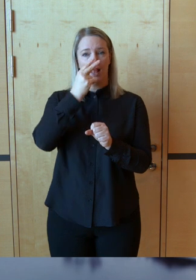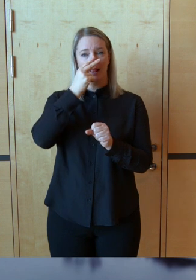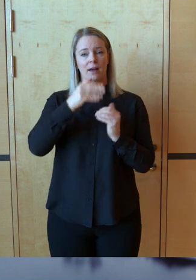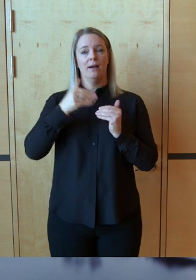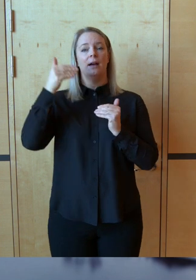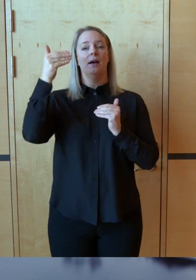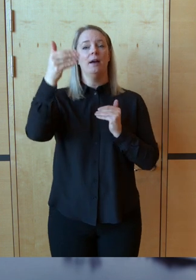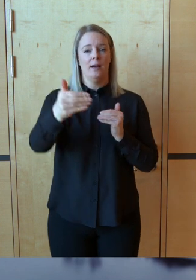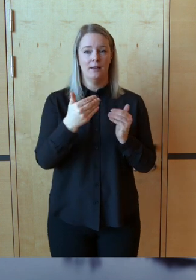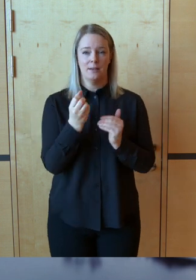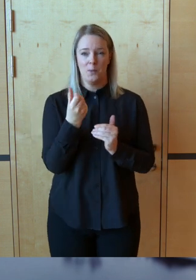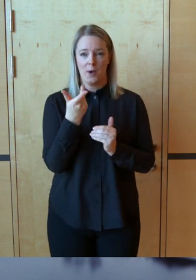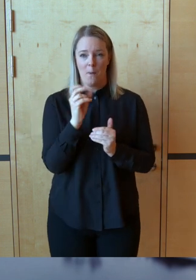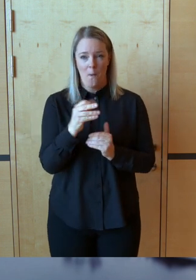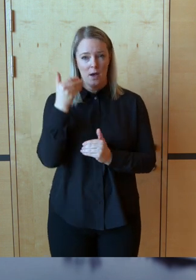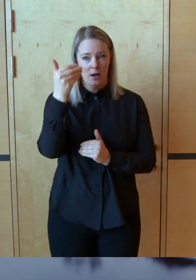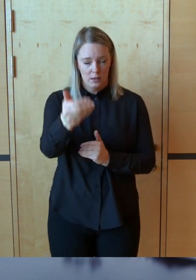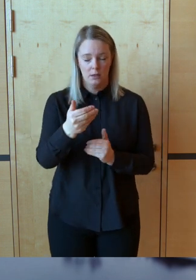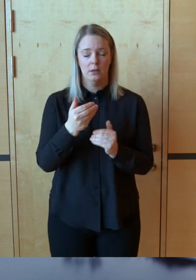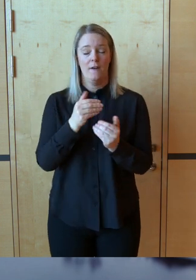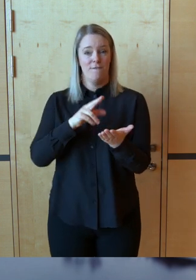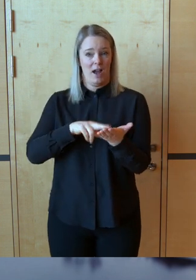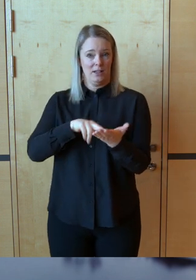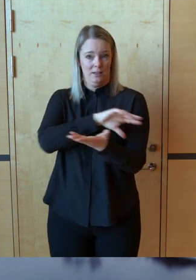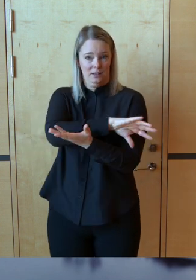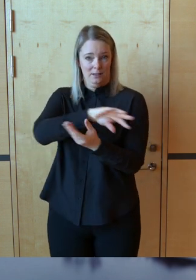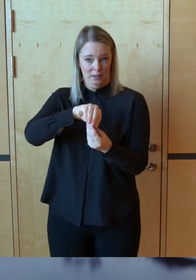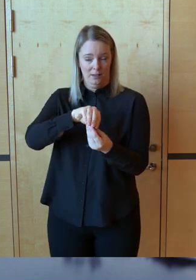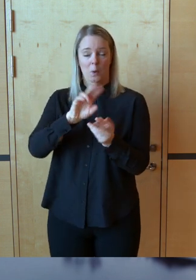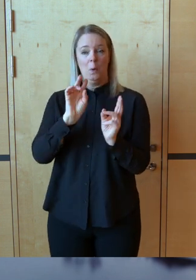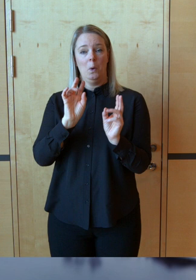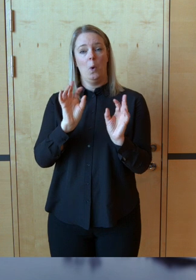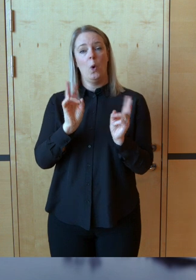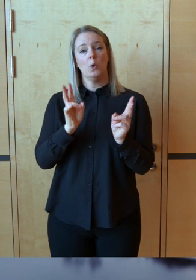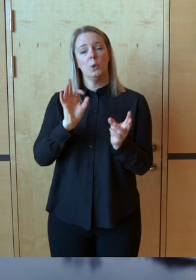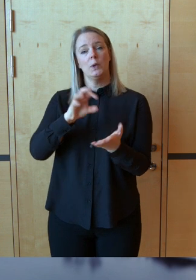Så talar ju de fakta Och den samhällsutveckling Vi står inför Att